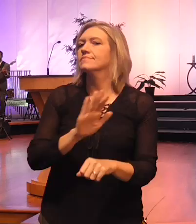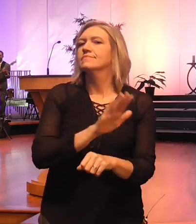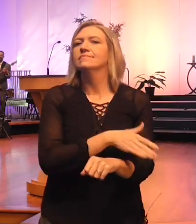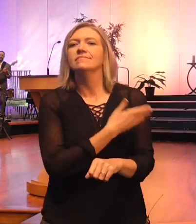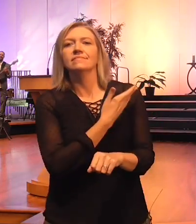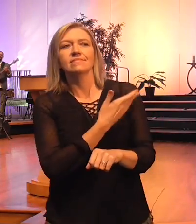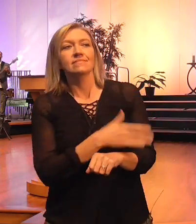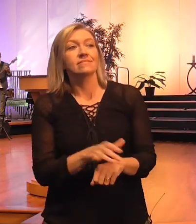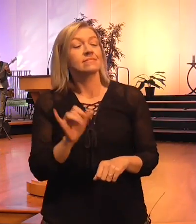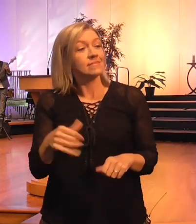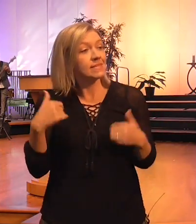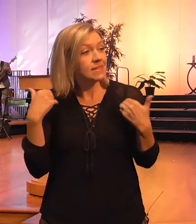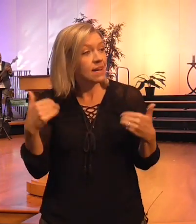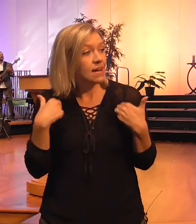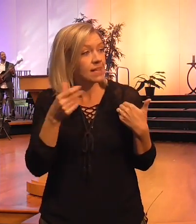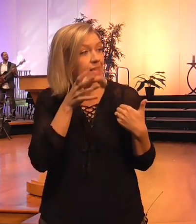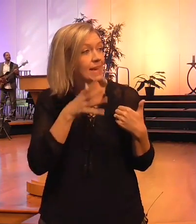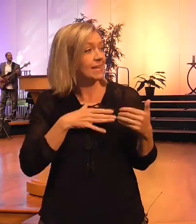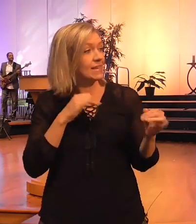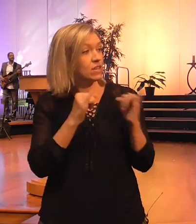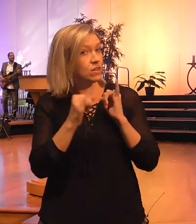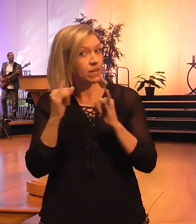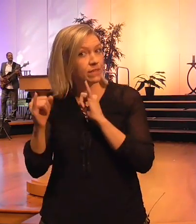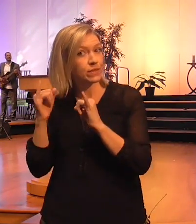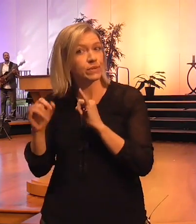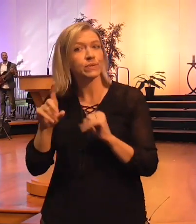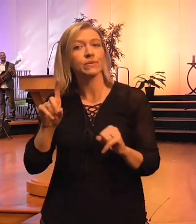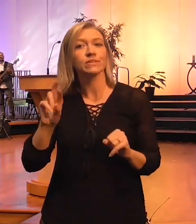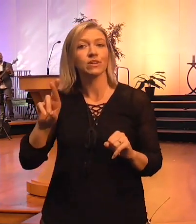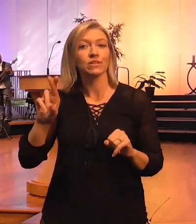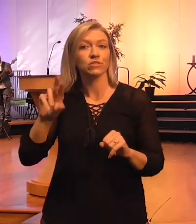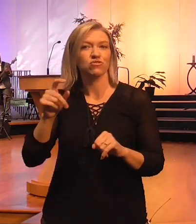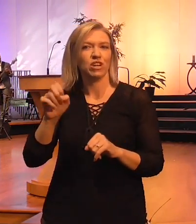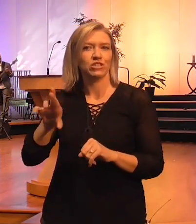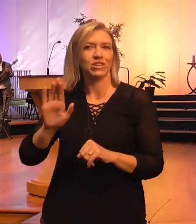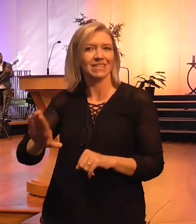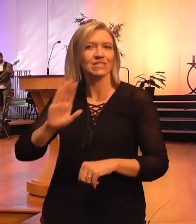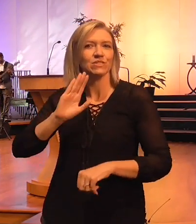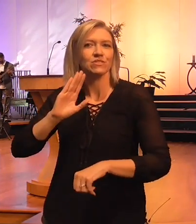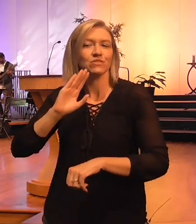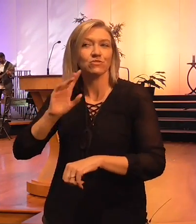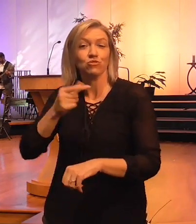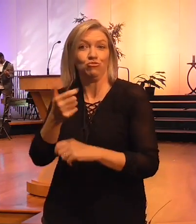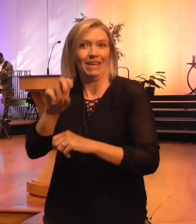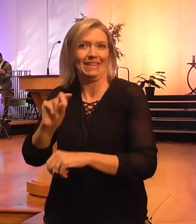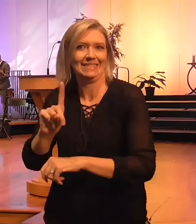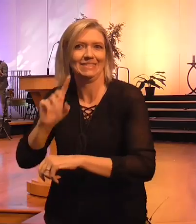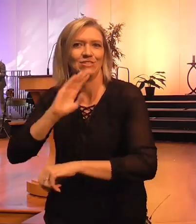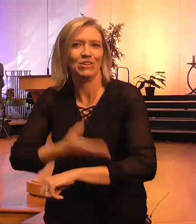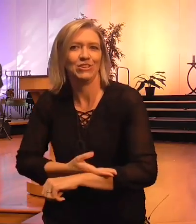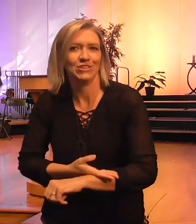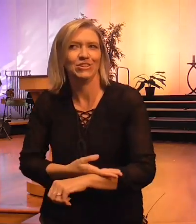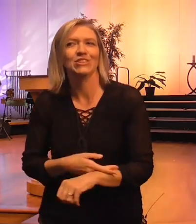Bueno, esa jovencita. quien hace la entrevista es la nieta del Dr. Roger, um, ¿no es que